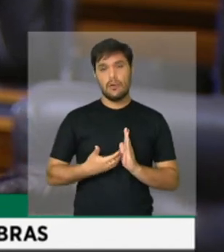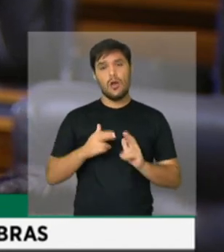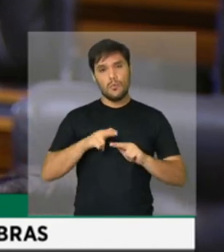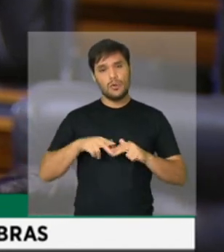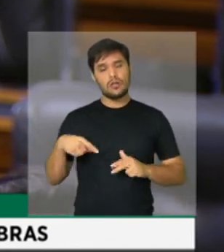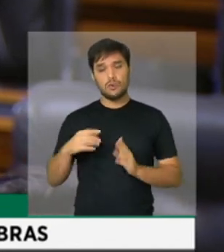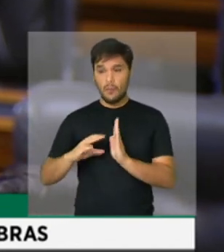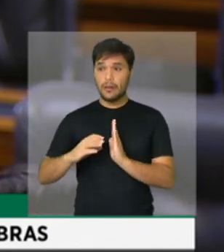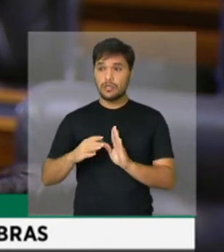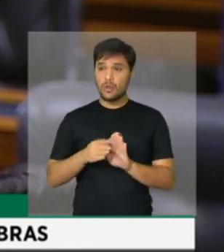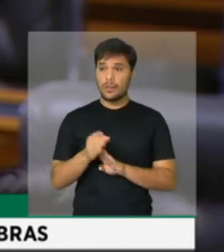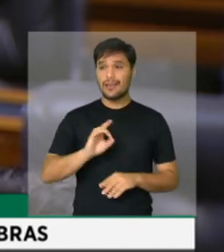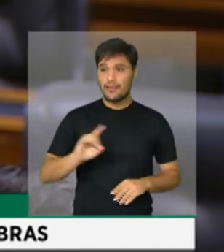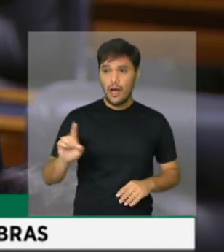QUE A CÂMARA FAZ HOJE. ENTÃO NOSSO PARTIDO RECOMENDA NÃO